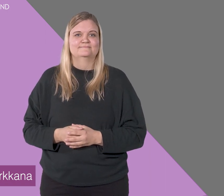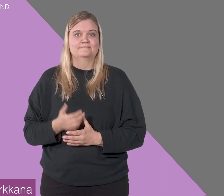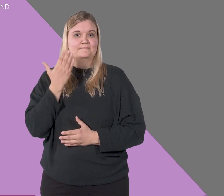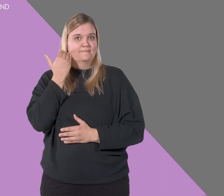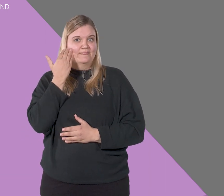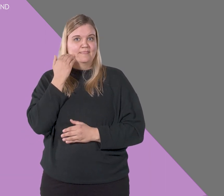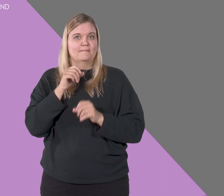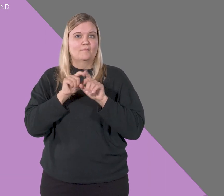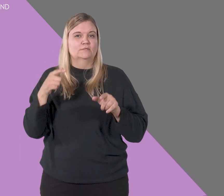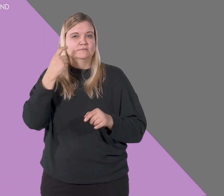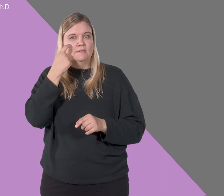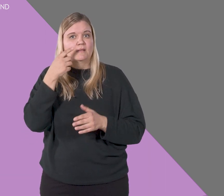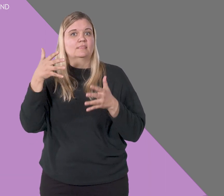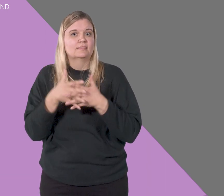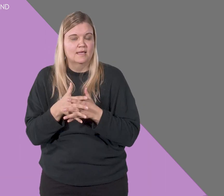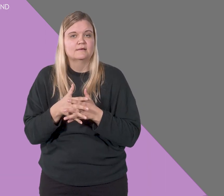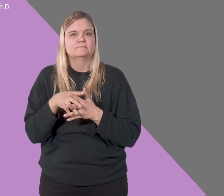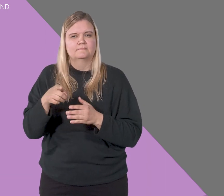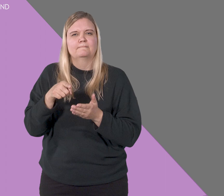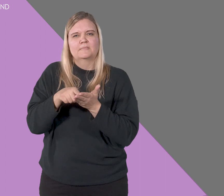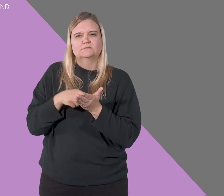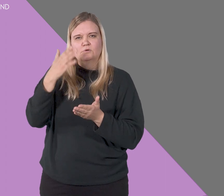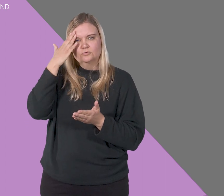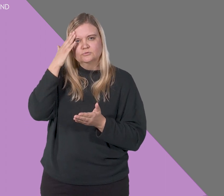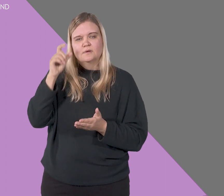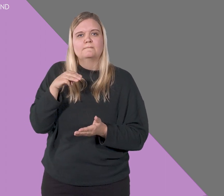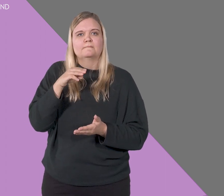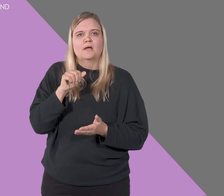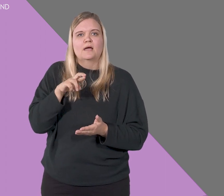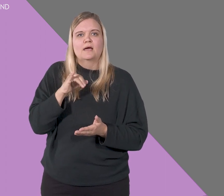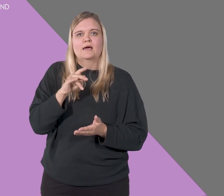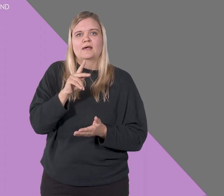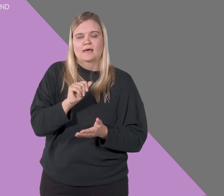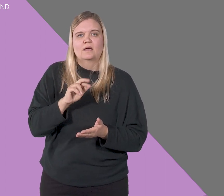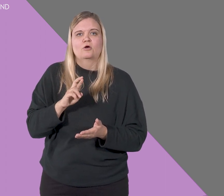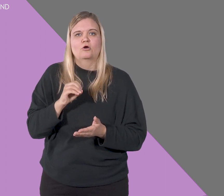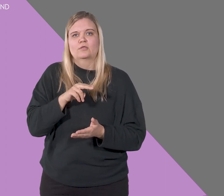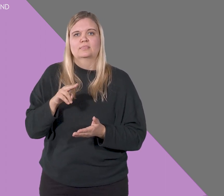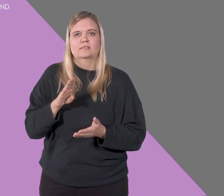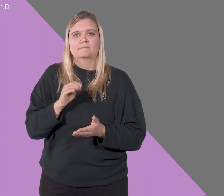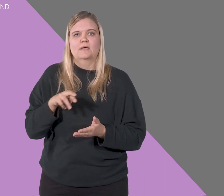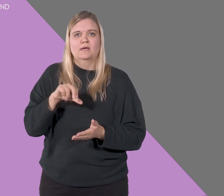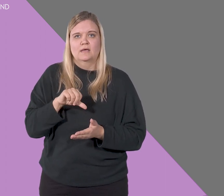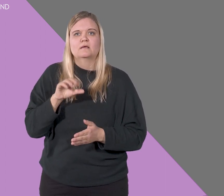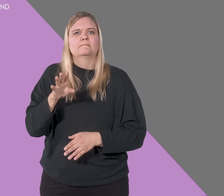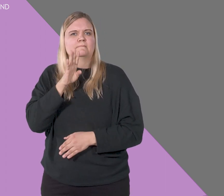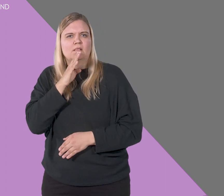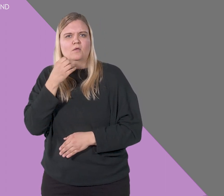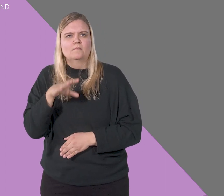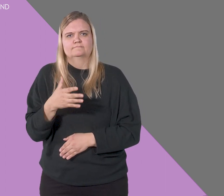I det senaste inlägget i bloggen berättar specialsakkunnig Marika Rönnberg -